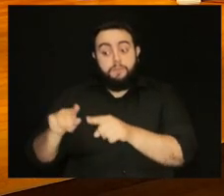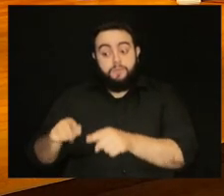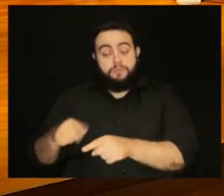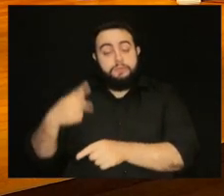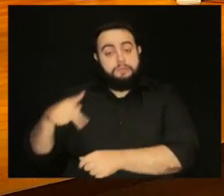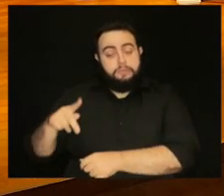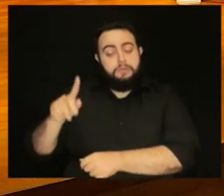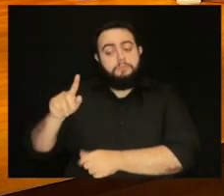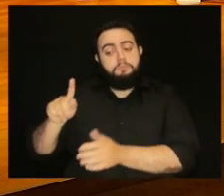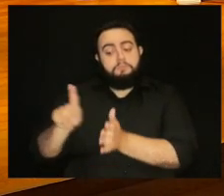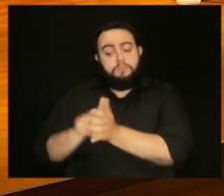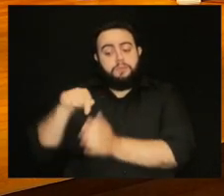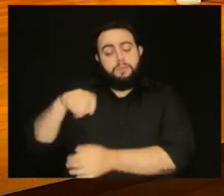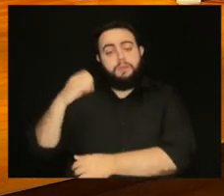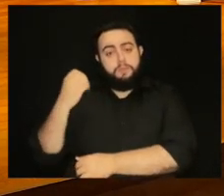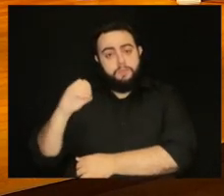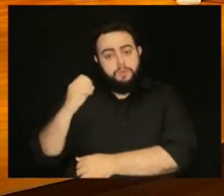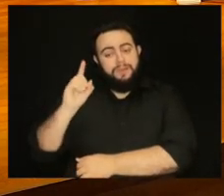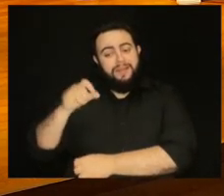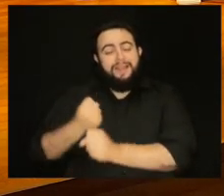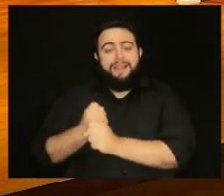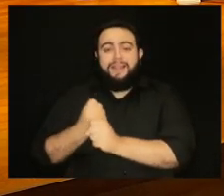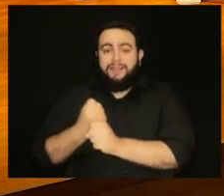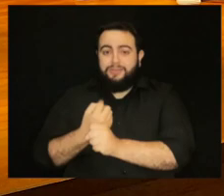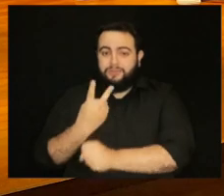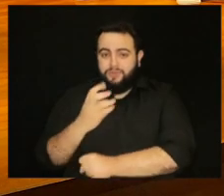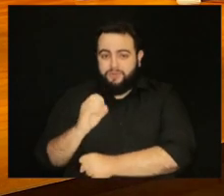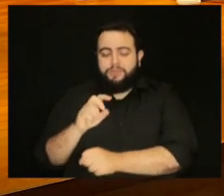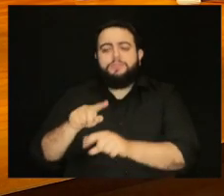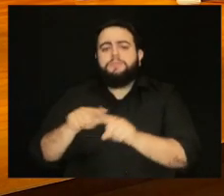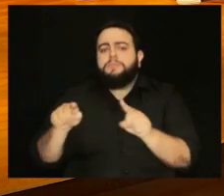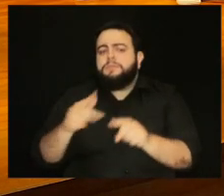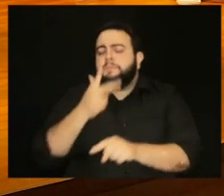anos 20 ainda que fossem muito parecidas com as músicas que ele já compunha nos anos 10 e que já